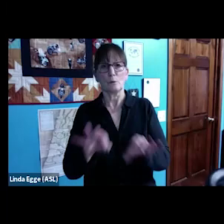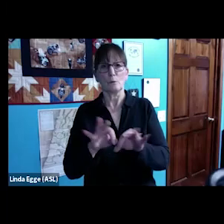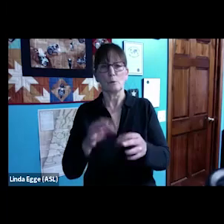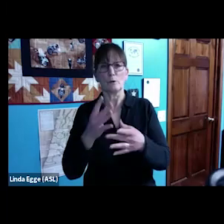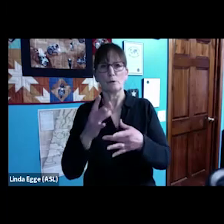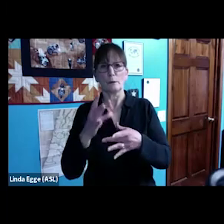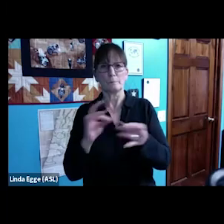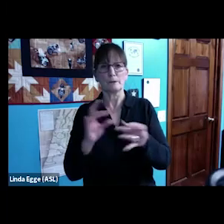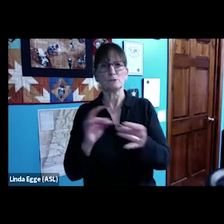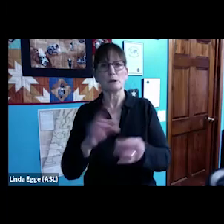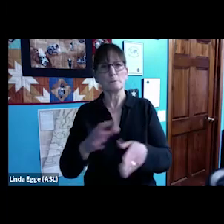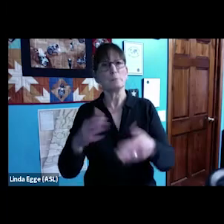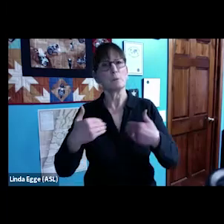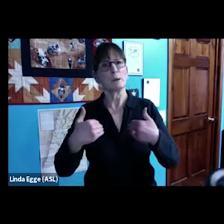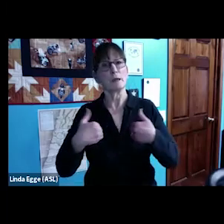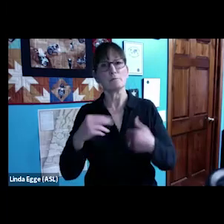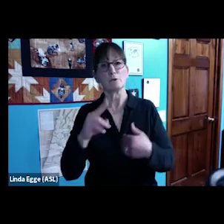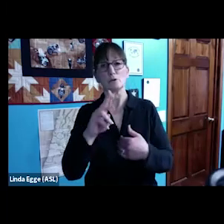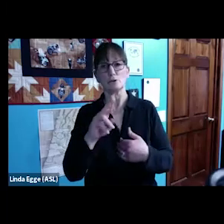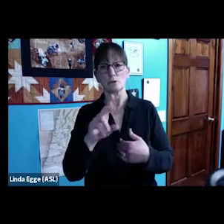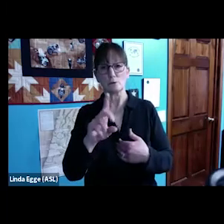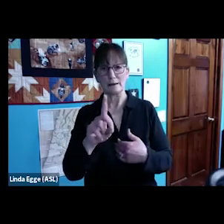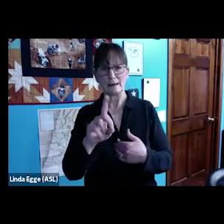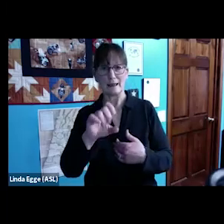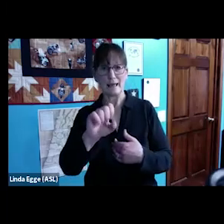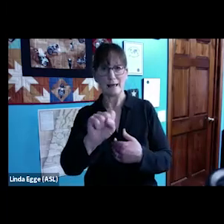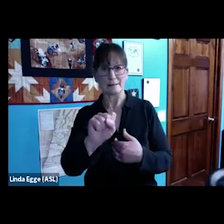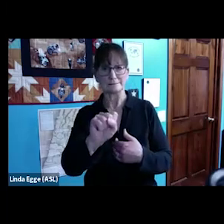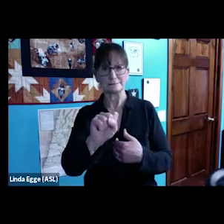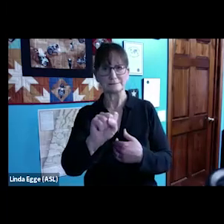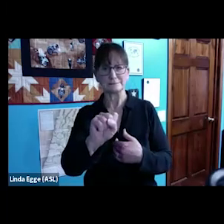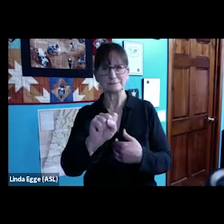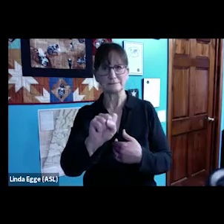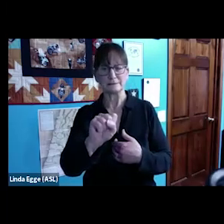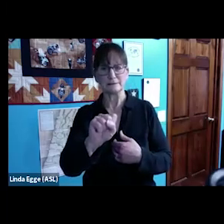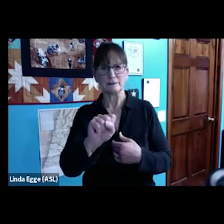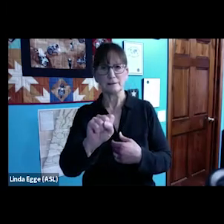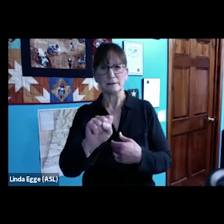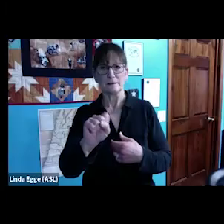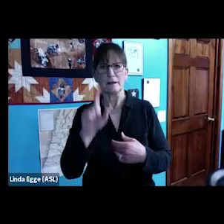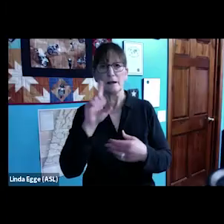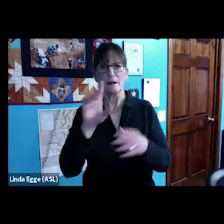a través del proceso SOAR, y esperamos que las personas accedan